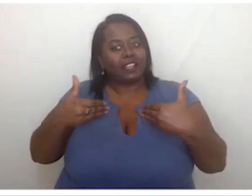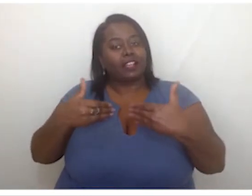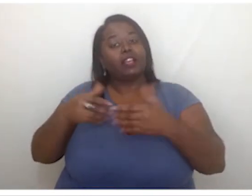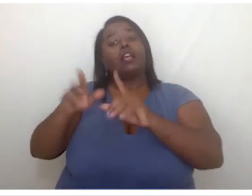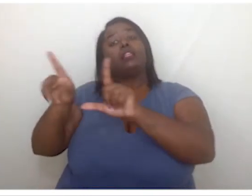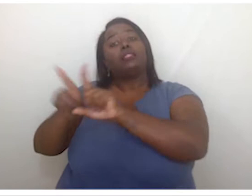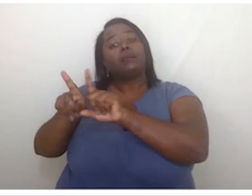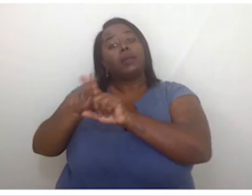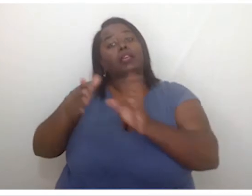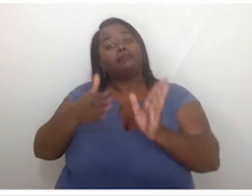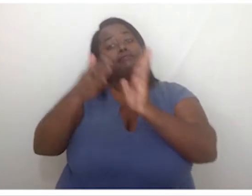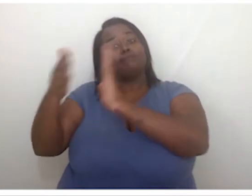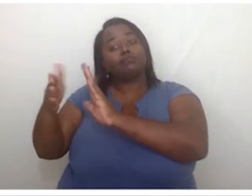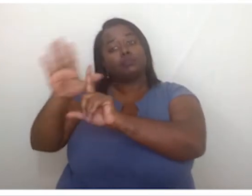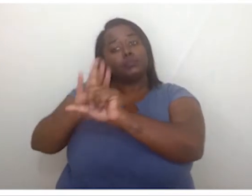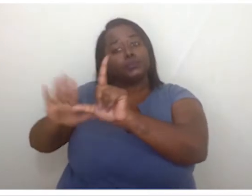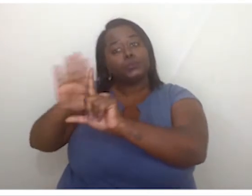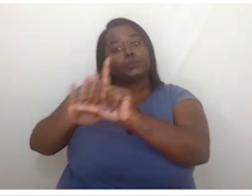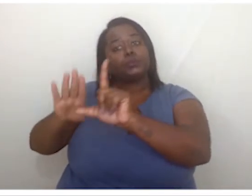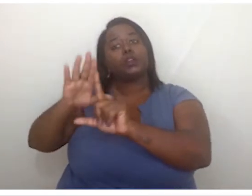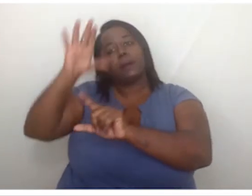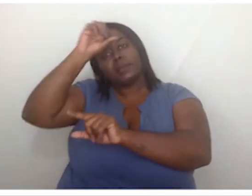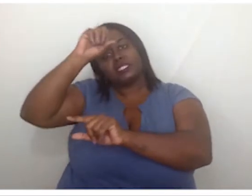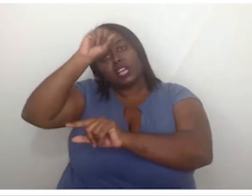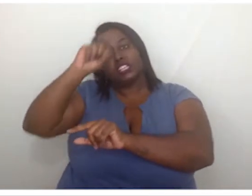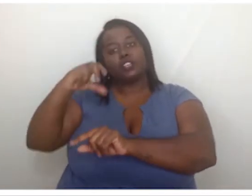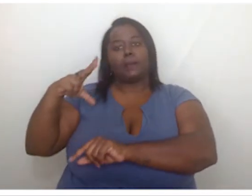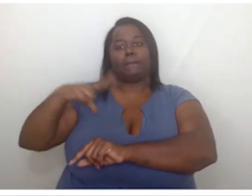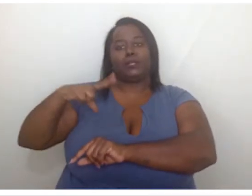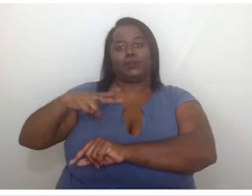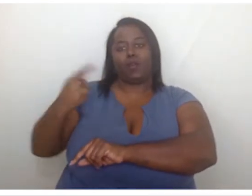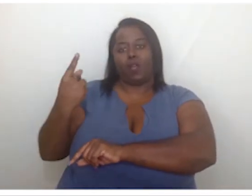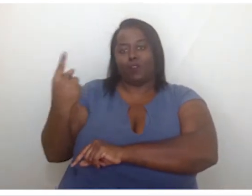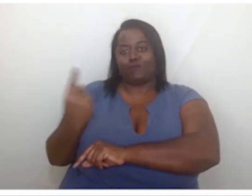el ambiente personal de aprendizaje, en el que cada estudiante tiene